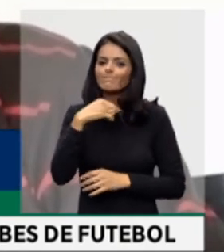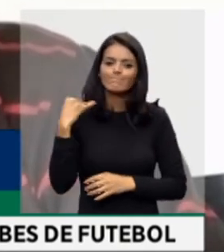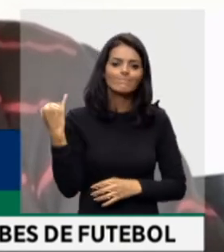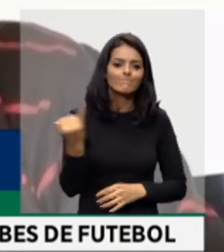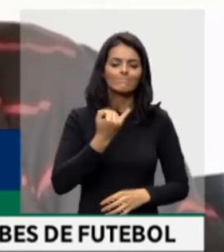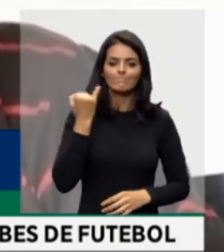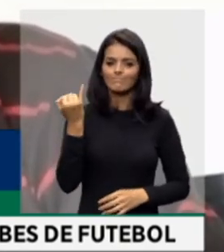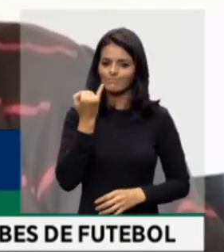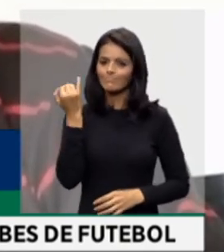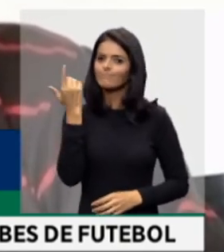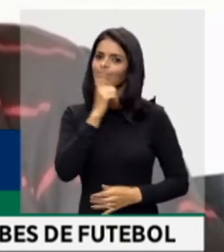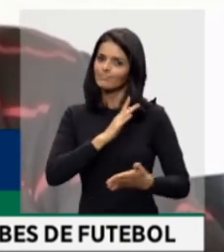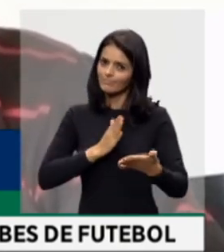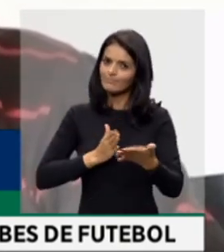OBRIGADO. COMO VOTA O PV ?!